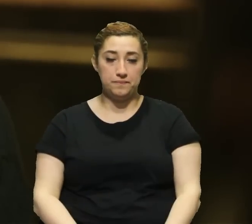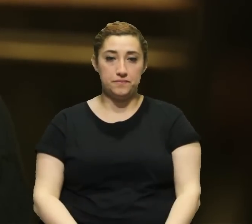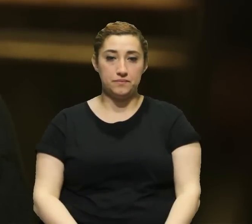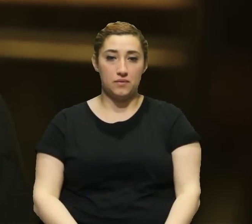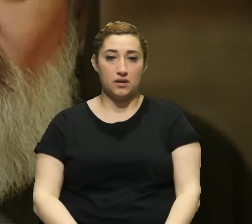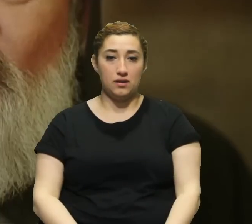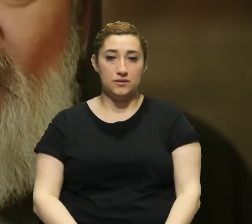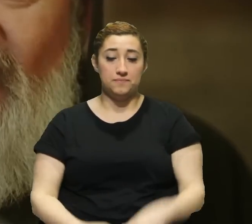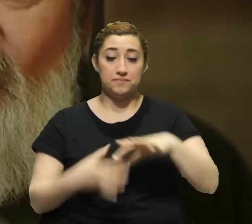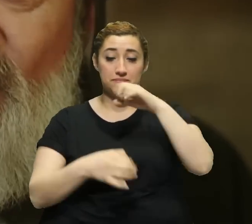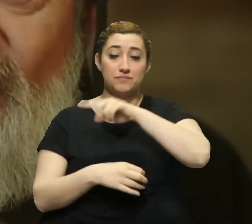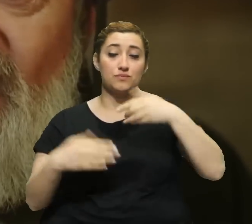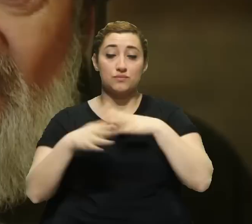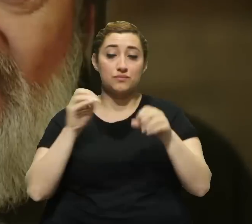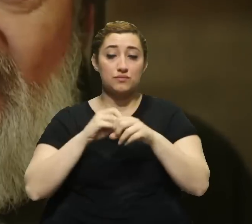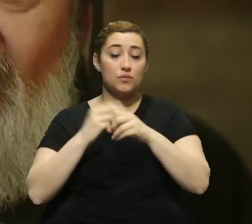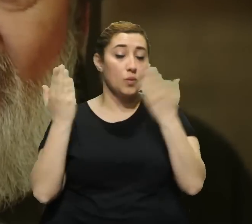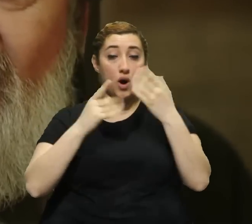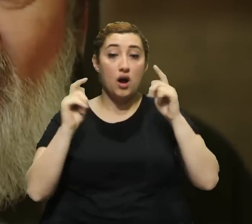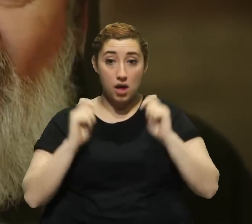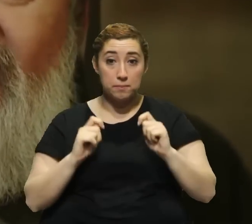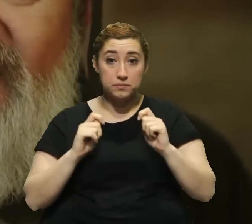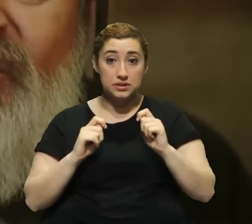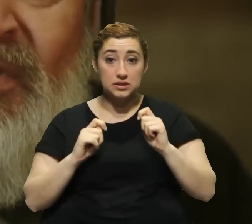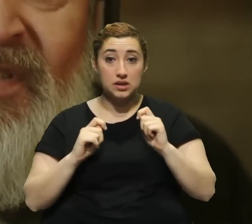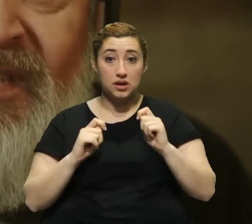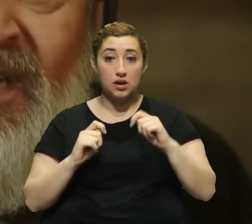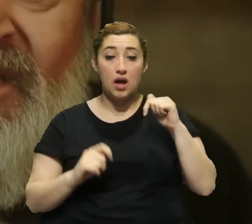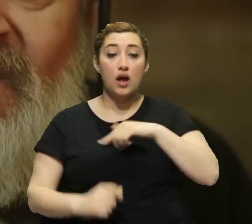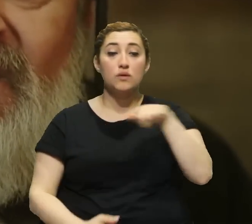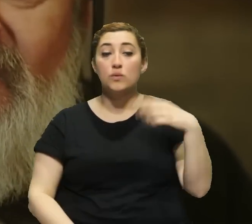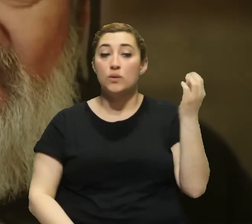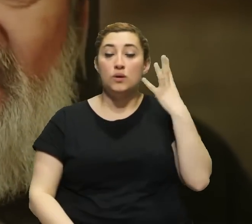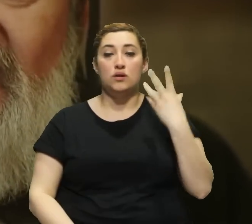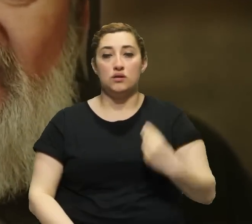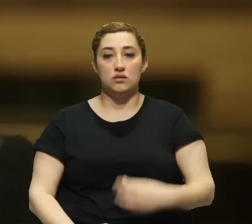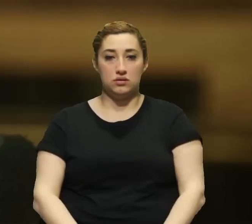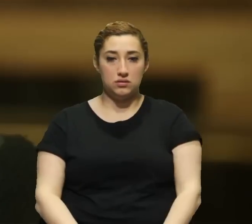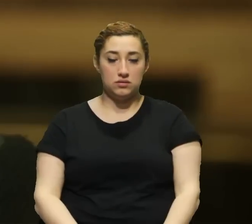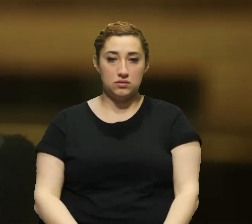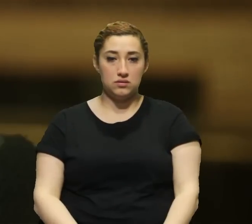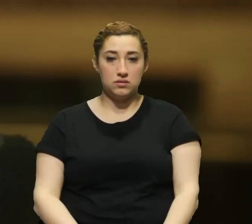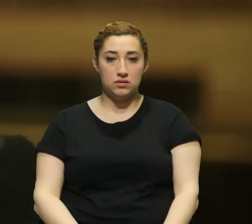Dervişan hücrede hu çekse ayı burada yankılanır.